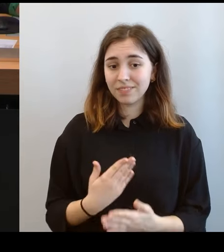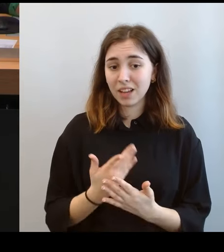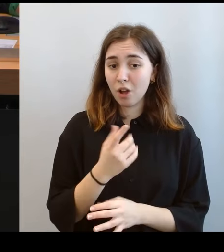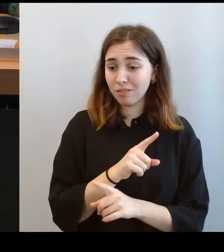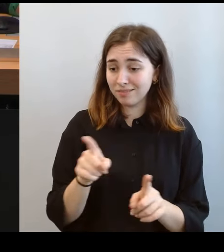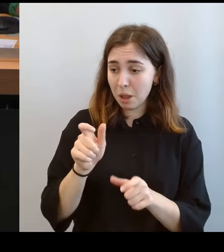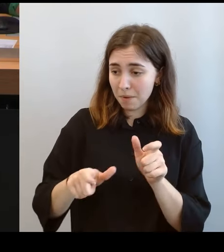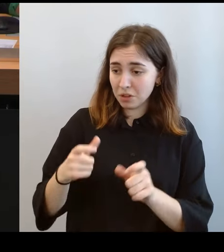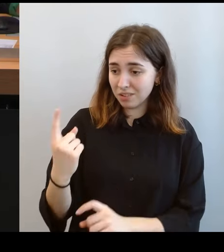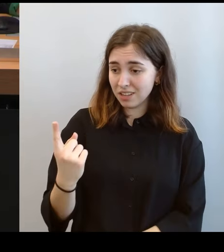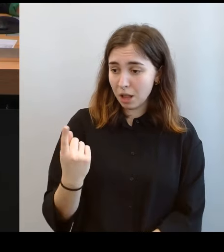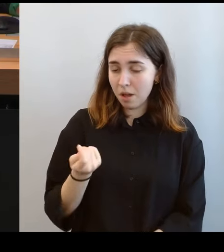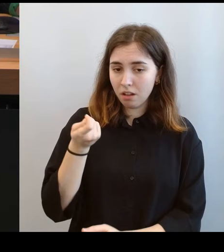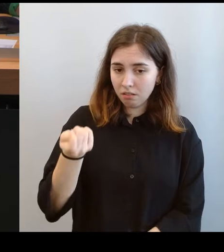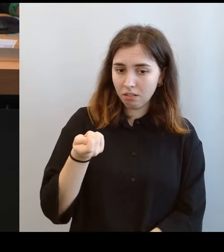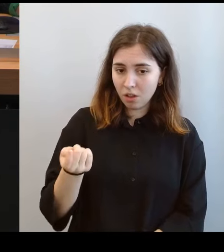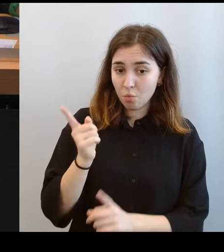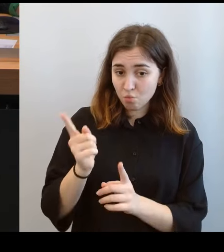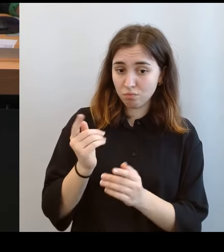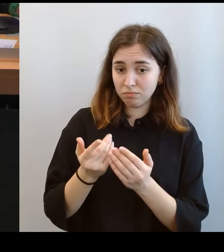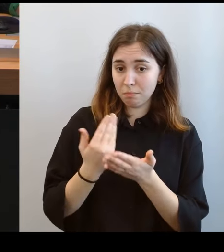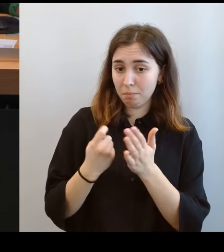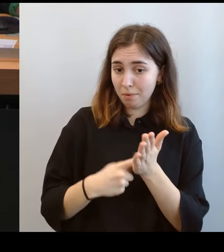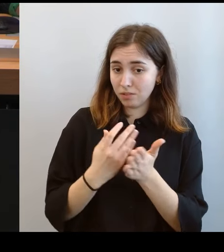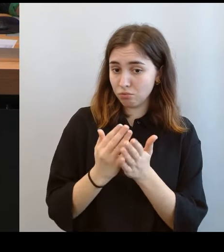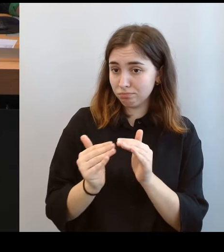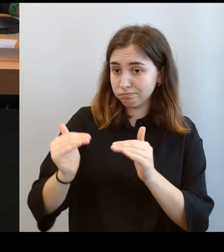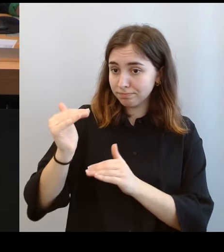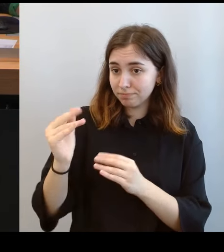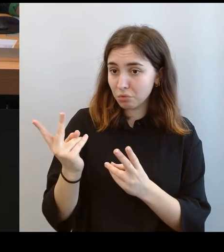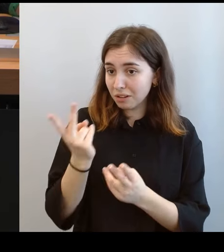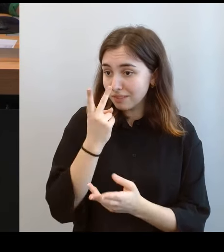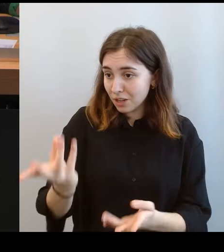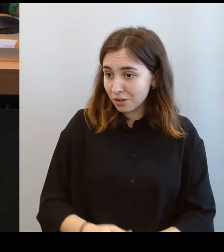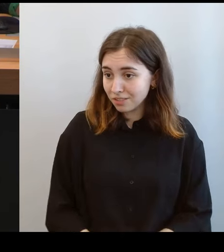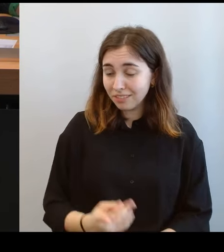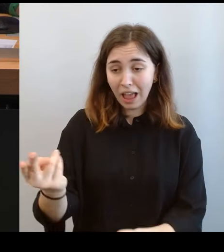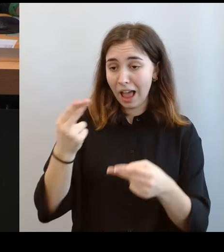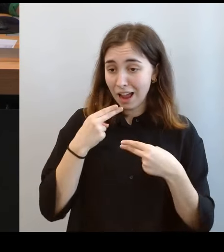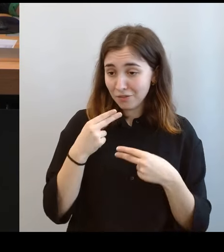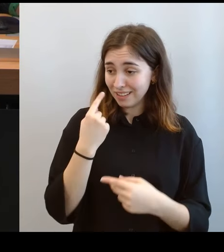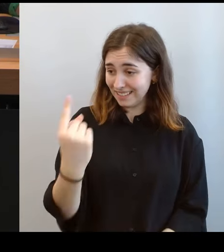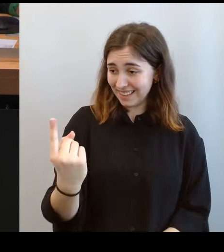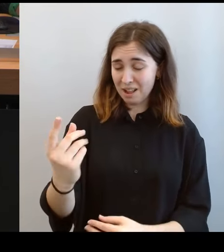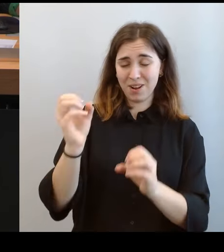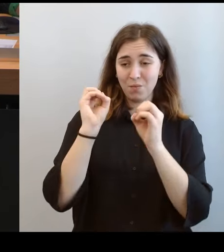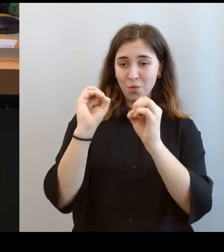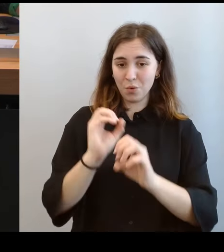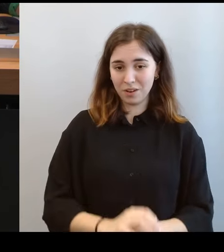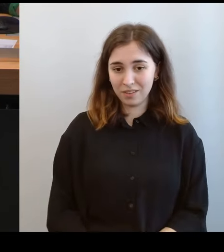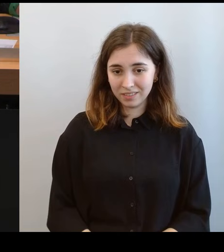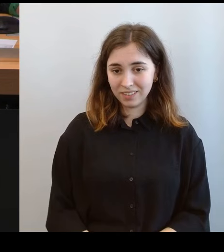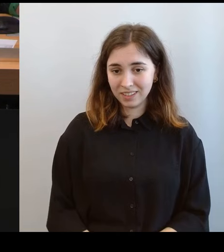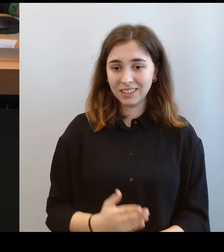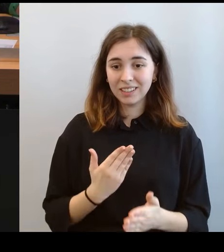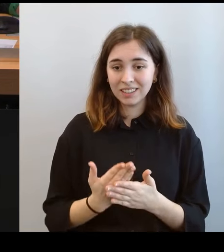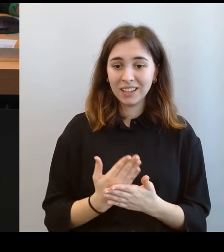Alles Fragen, auf die sie keine Antwort geben und ohne die Sie für diesen Antrag spätestens auf Bundesebene mitnichten